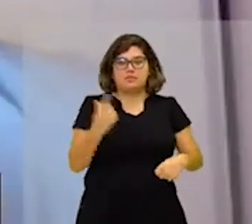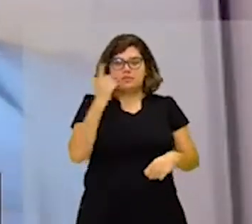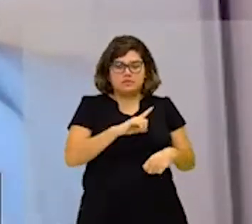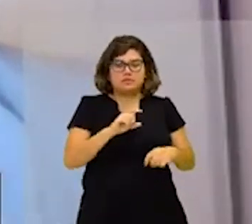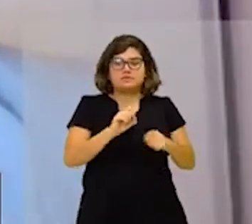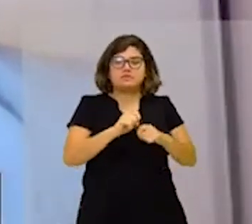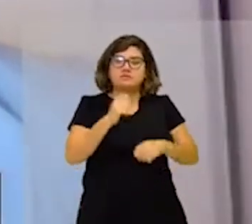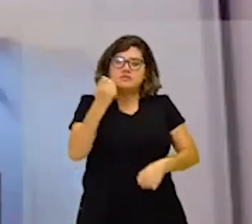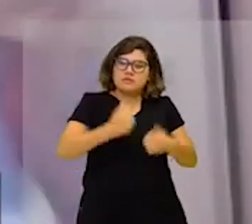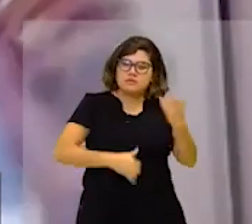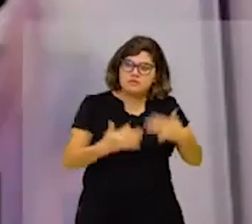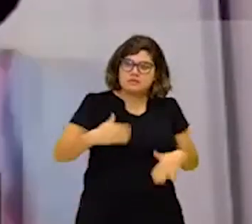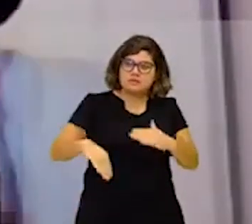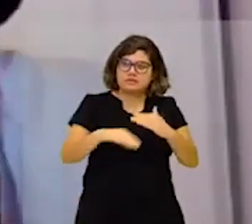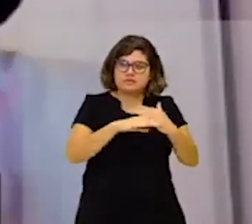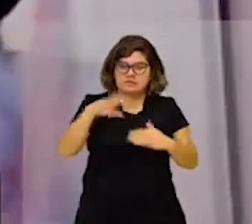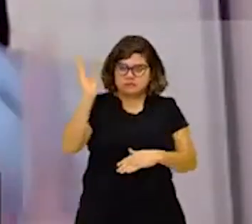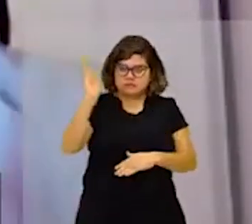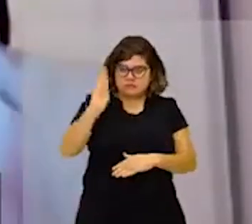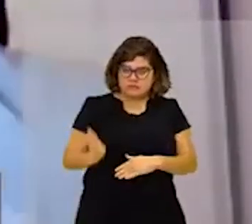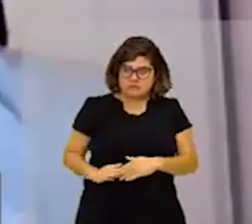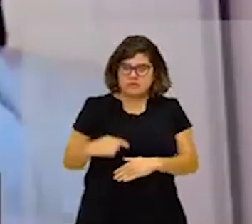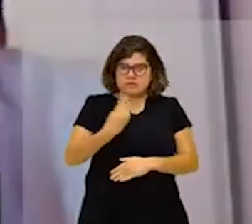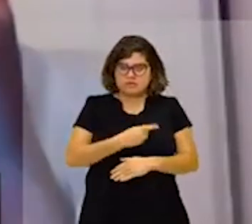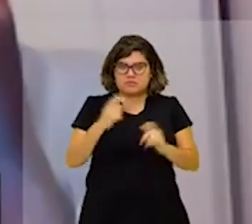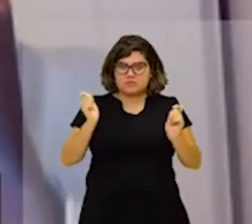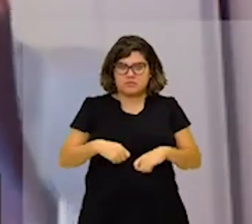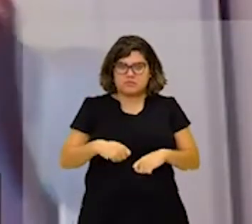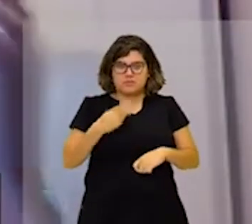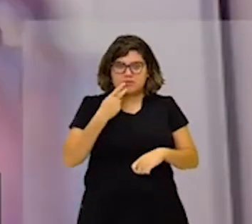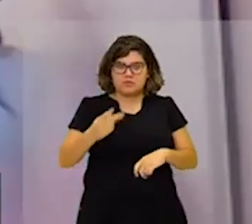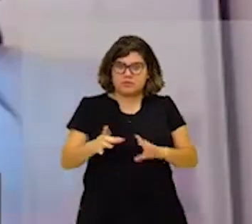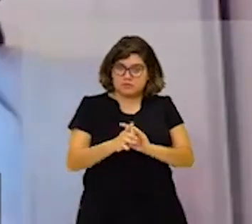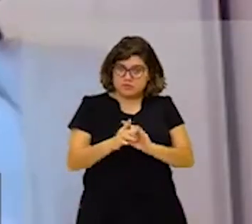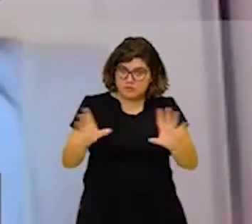em igualdades nesse país para que nós possamos falar em democracia né os movimentos sociais